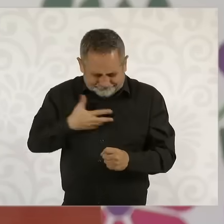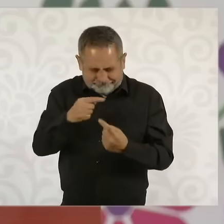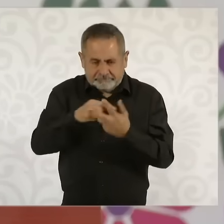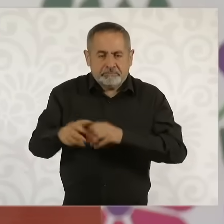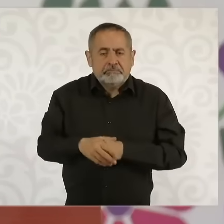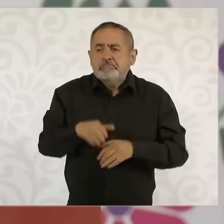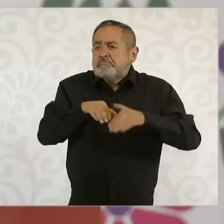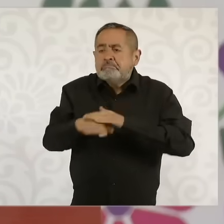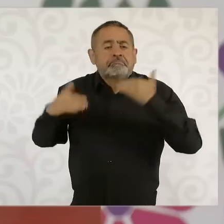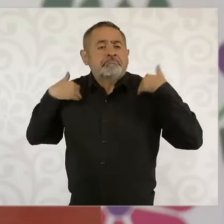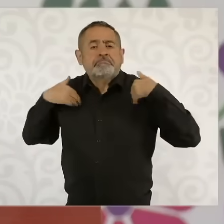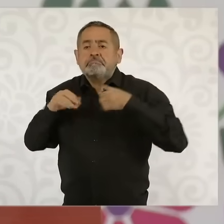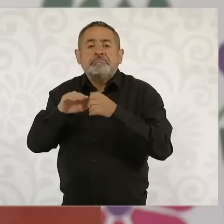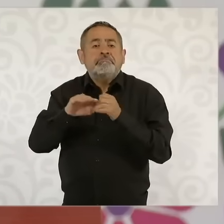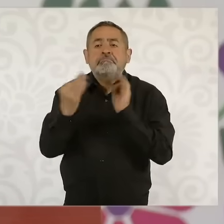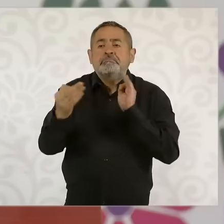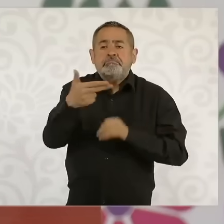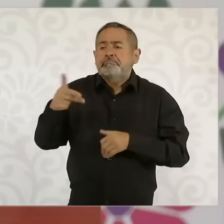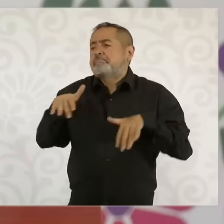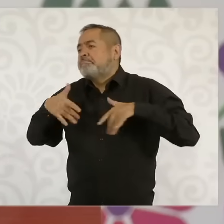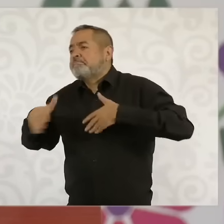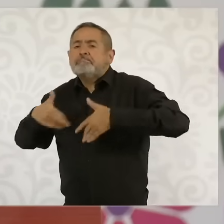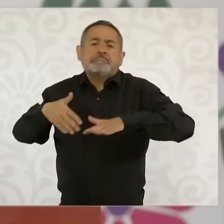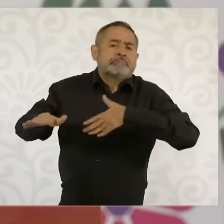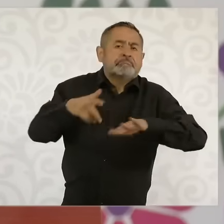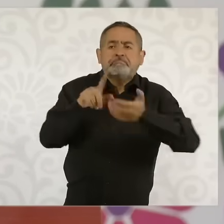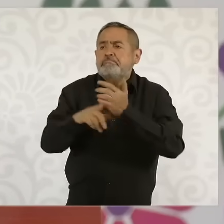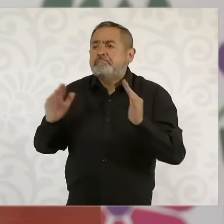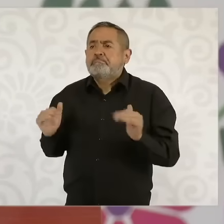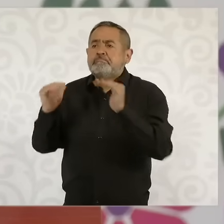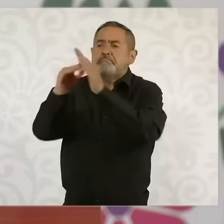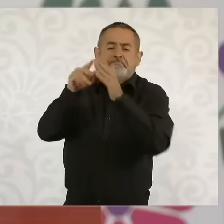puede este todo lo que tengamos por ahí para las zonas arqueológicas visitar, todo lo que está